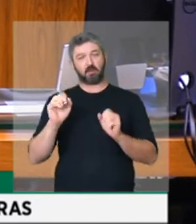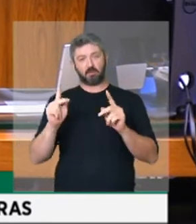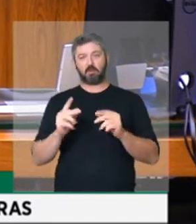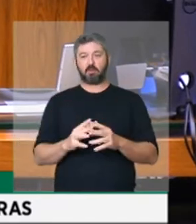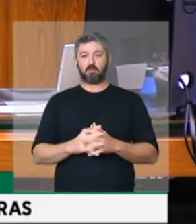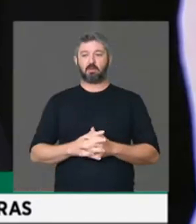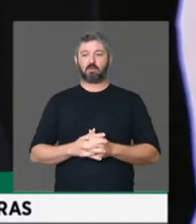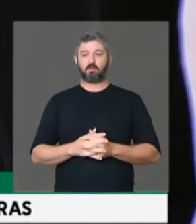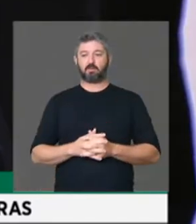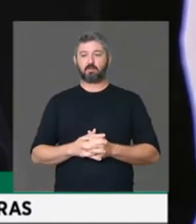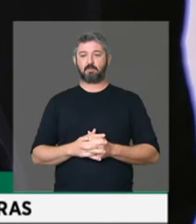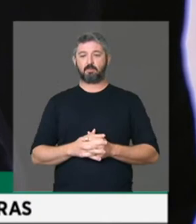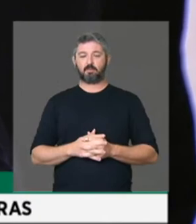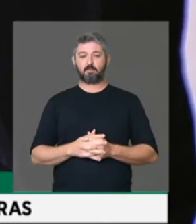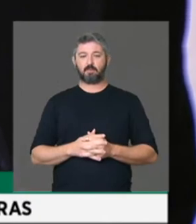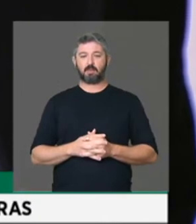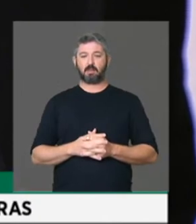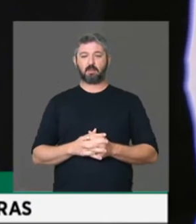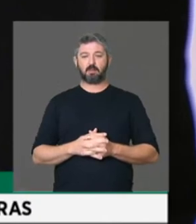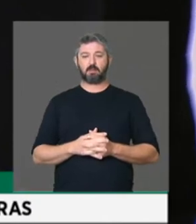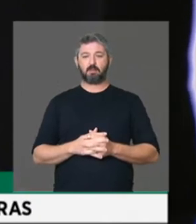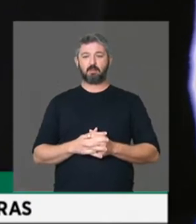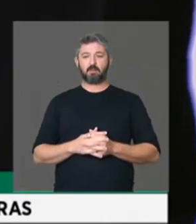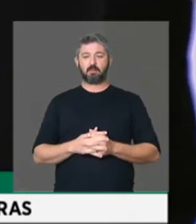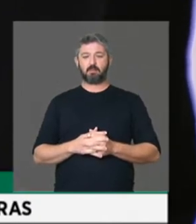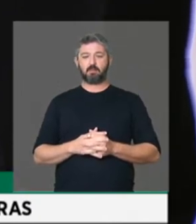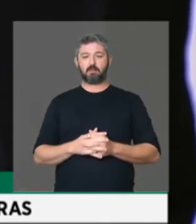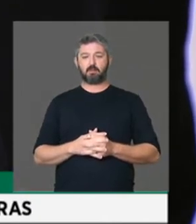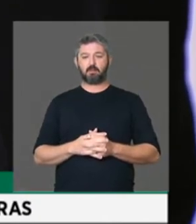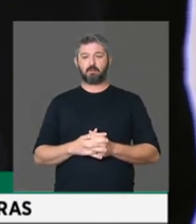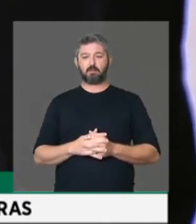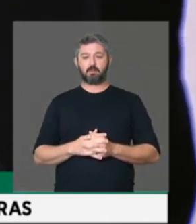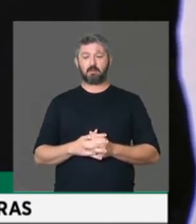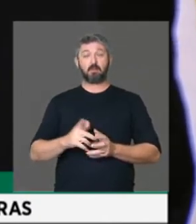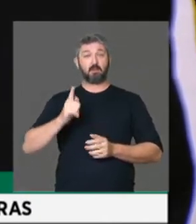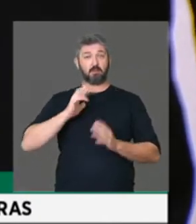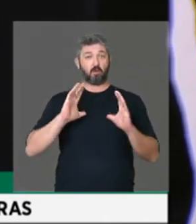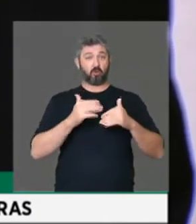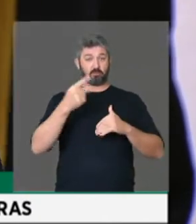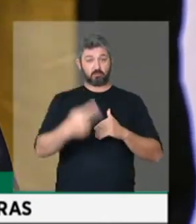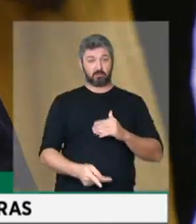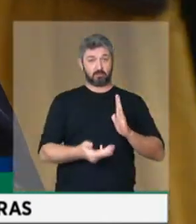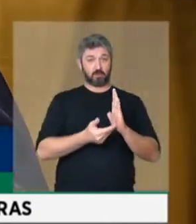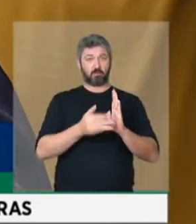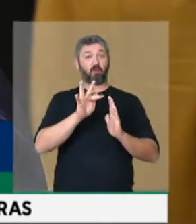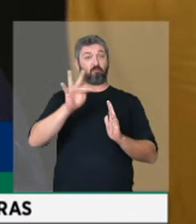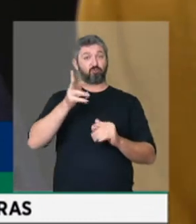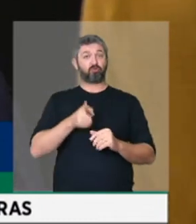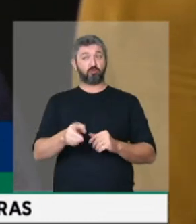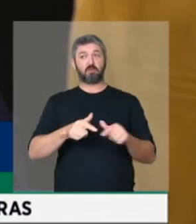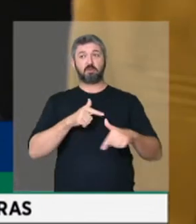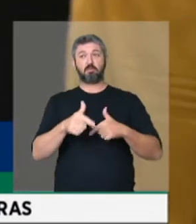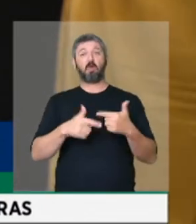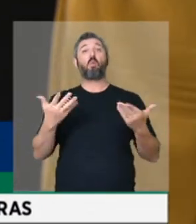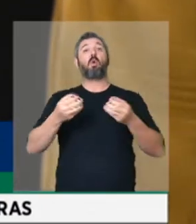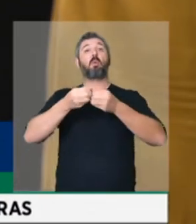UMA CPI ACONTECENDO AGORA NO SENADO. POR FAVOR. CPI ACONTECENDO NO SENADO, AS NOSSAS COMISSÕES FUNCIONANDO... QUAL É O